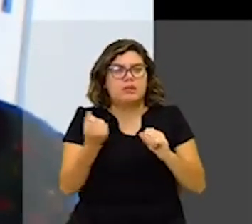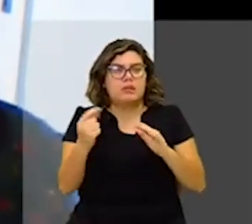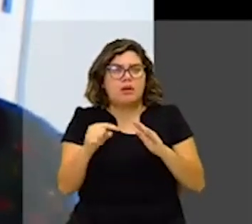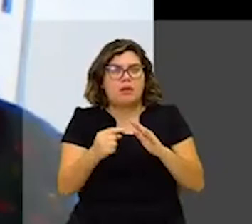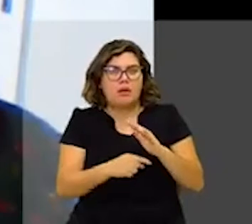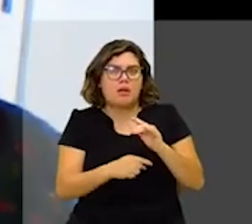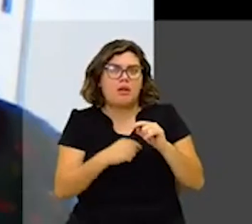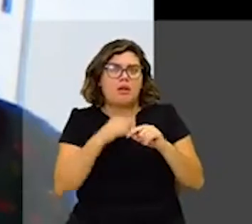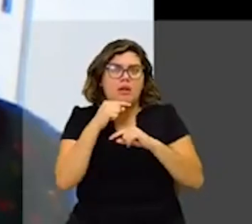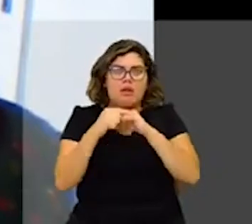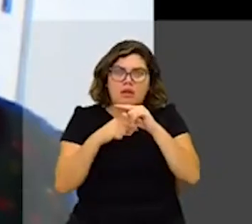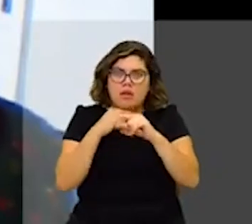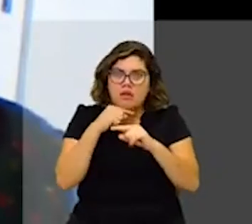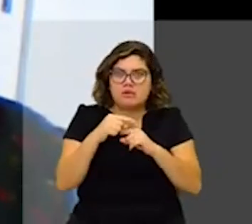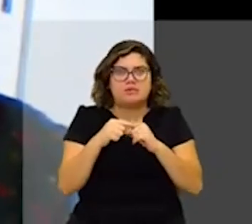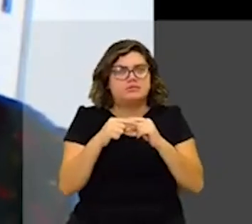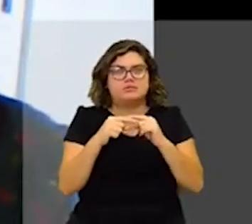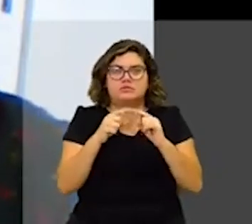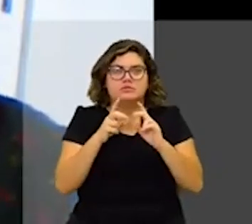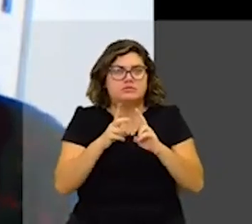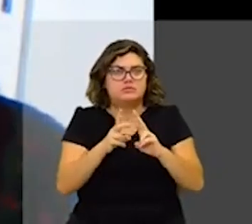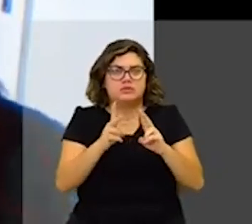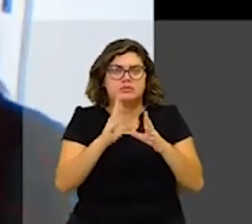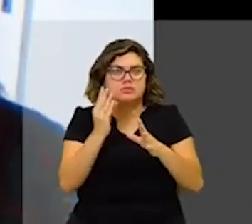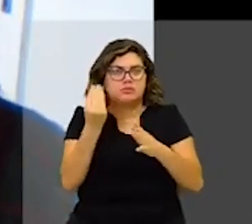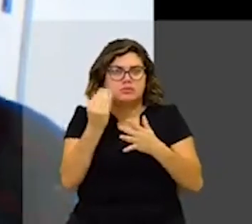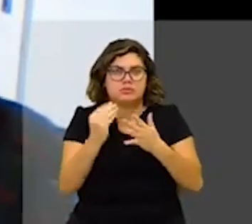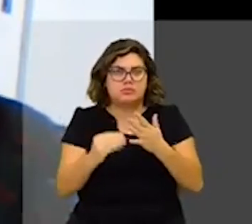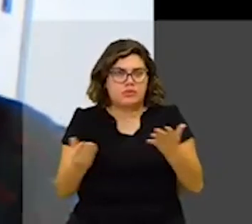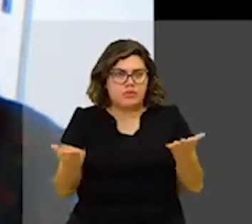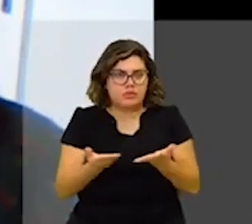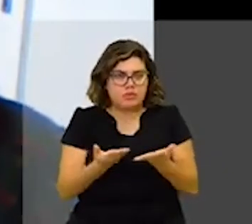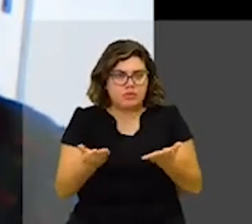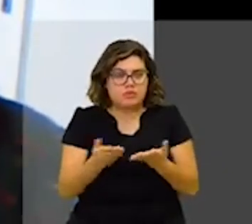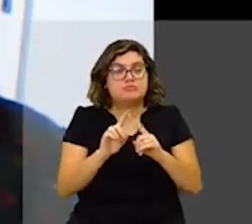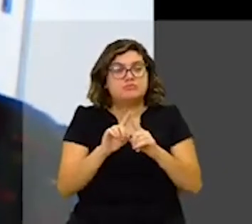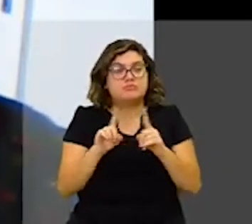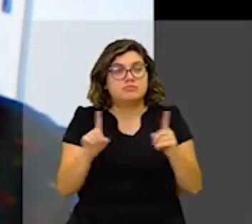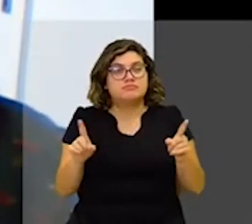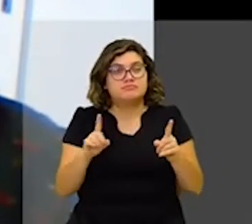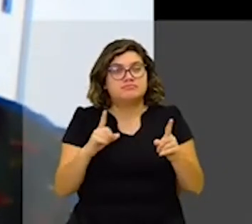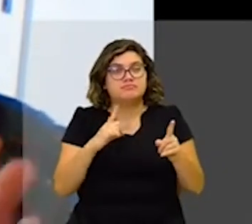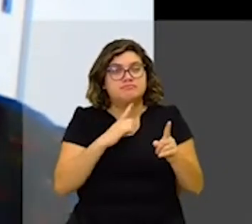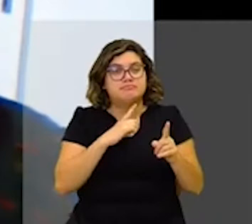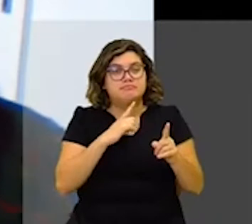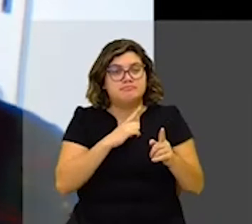lugar outro nosso encontro de hoje mas eu vou ficar também aqui nessa linha que fala iniciar